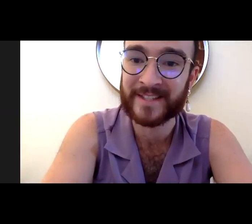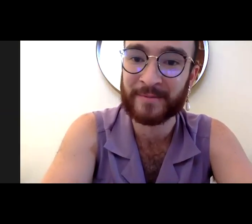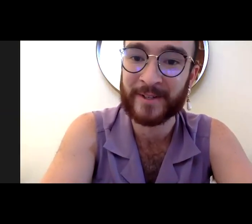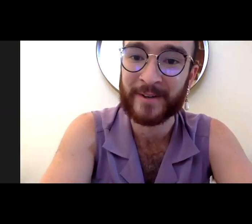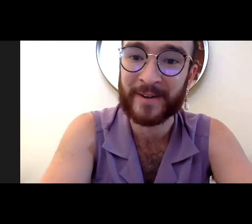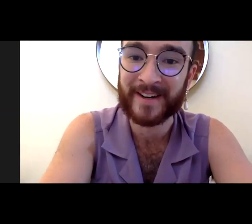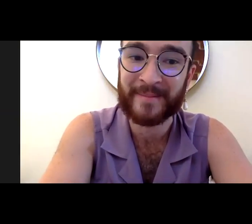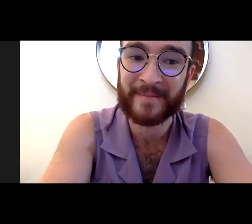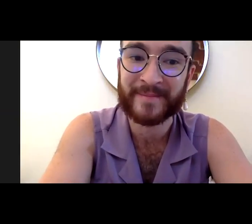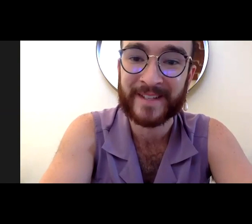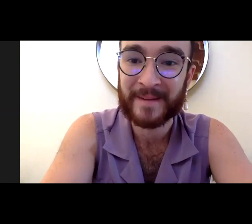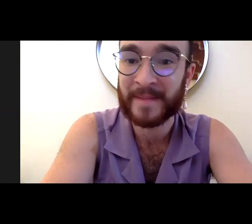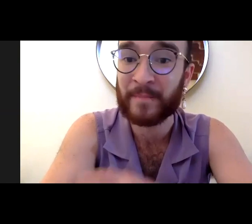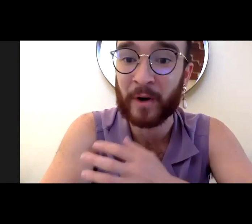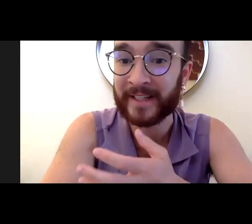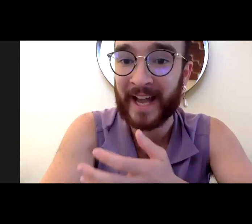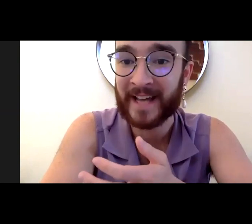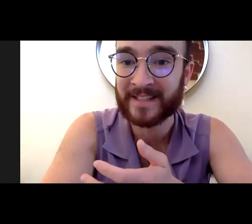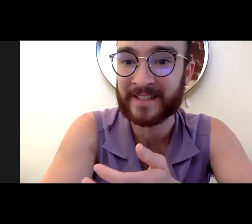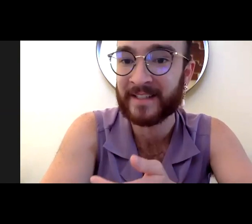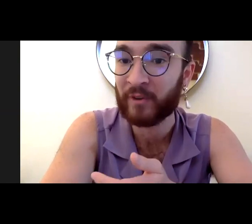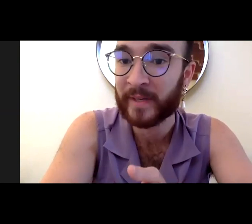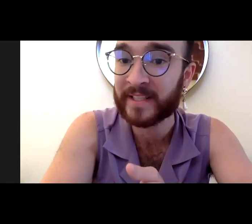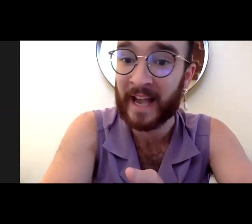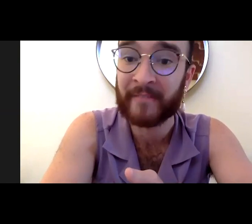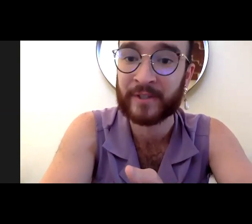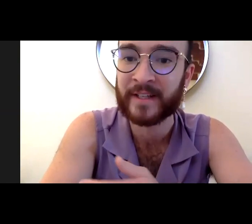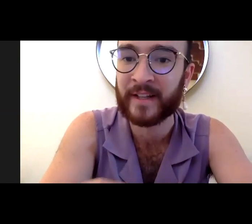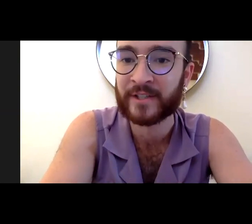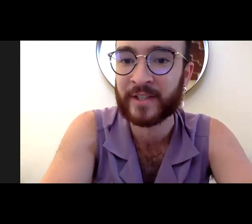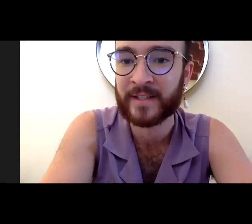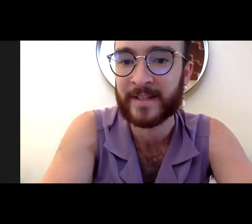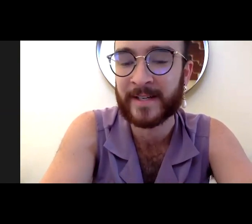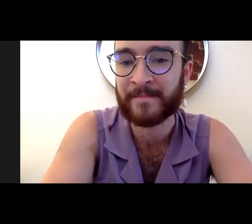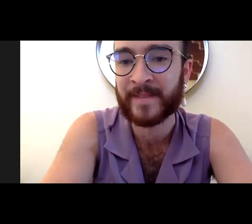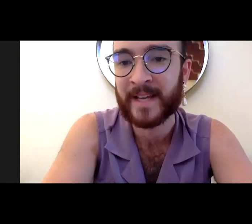y esto se transmitirá varias semanas después